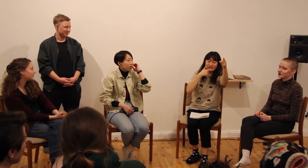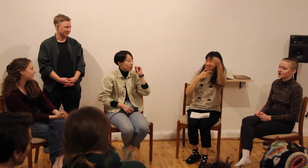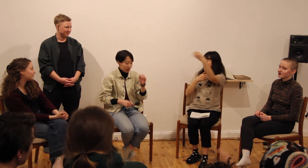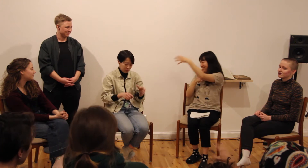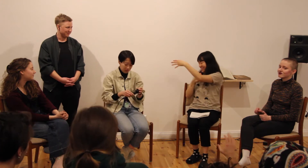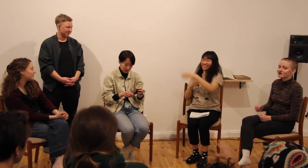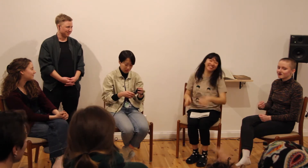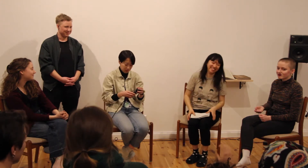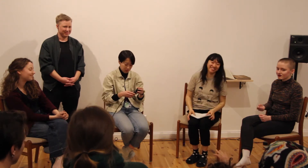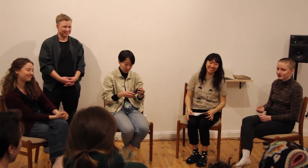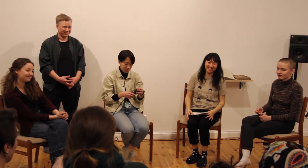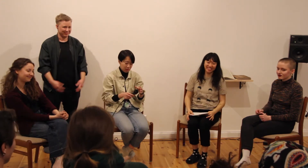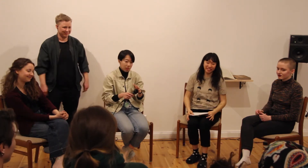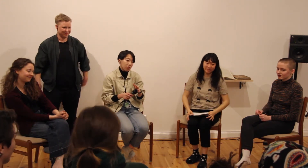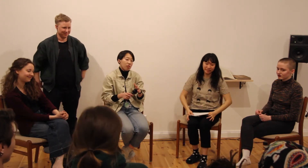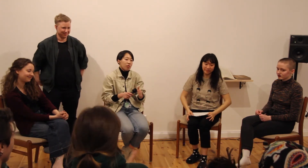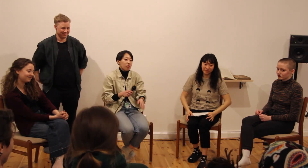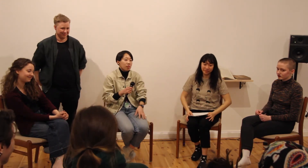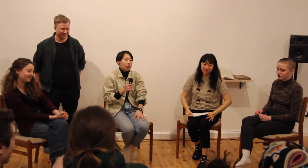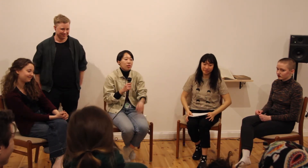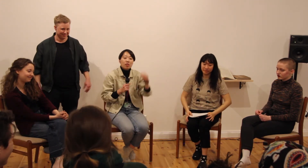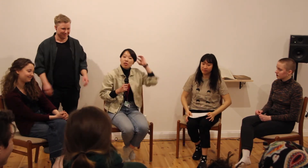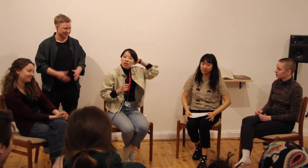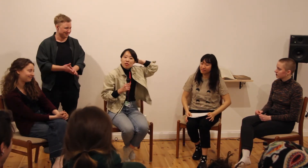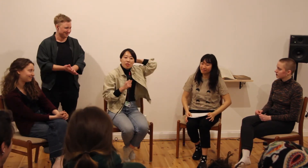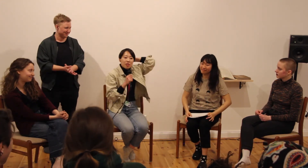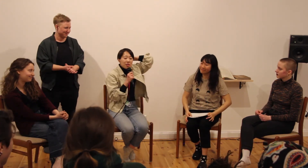Wir müssen jetzt kurz warten, dass die deutsche Übersetzung ins Englische durch ist.